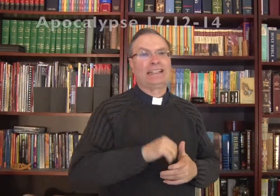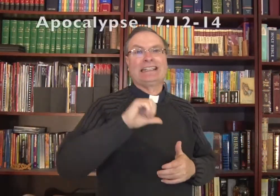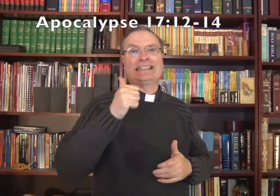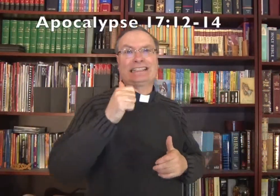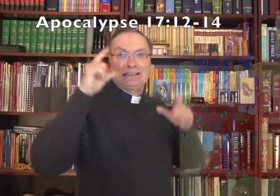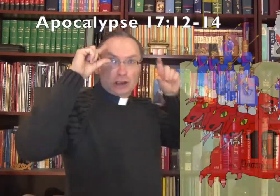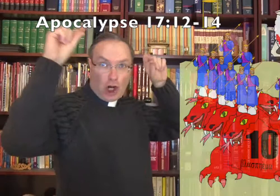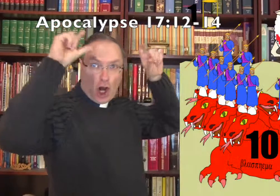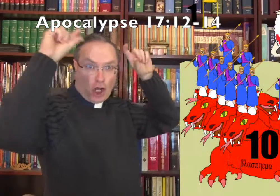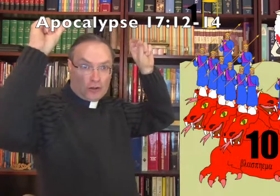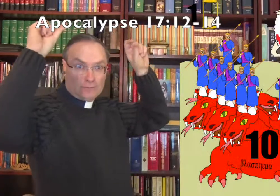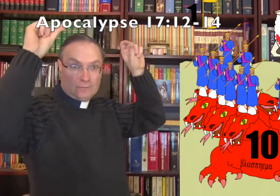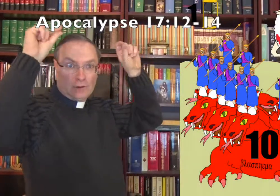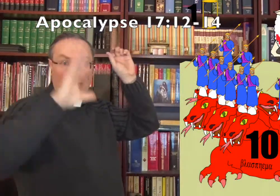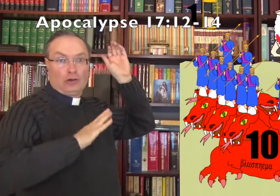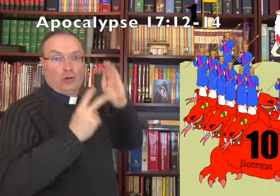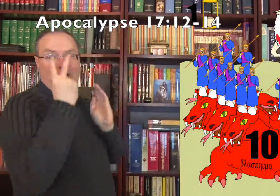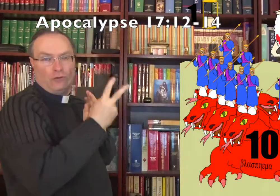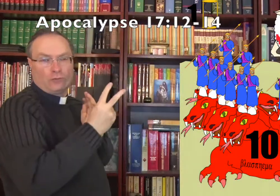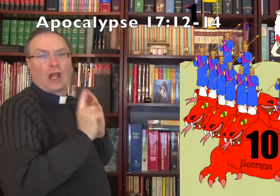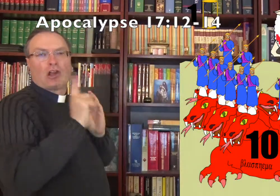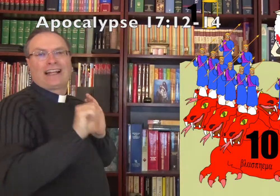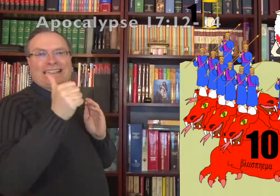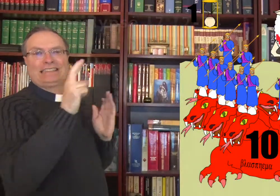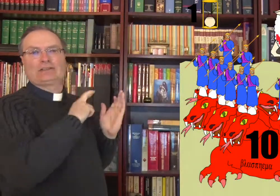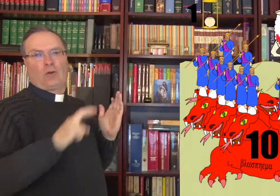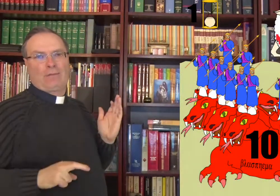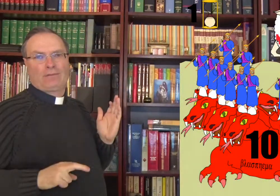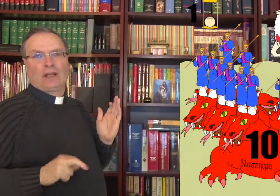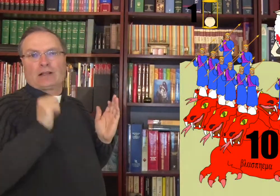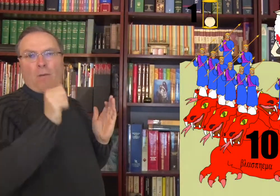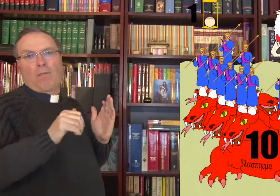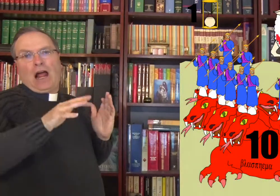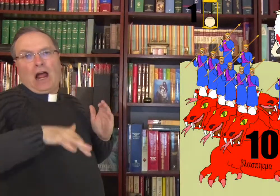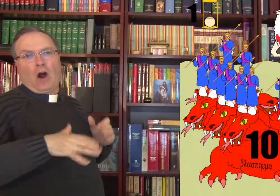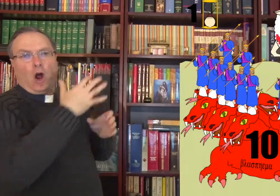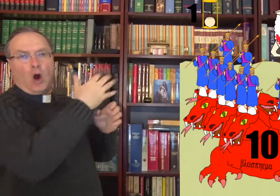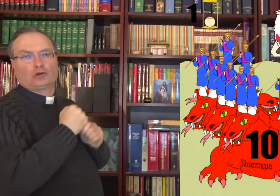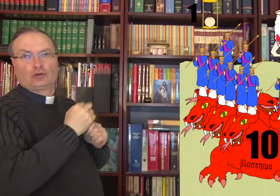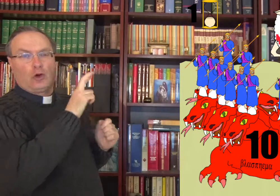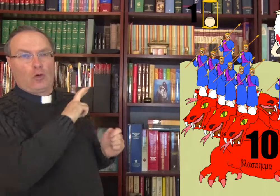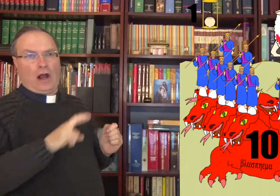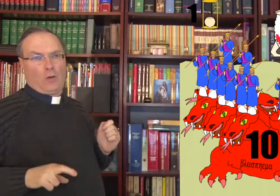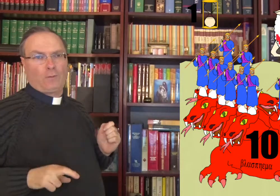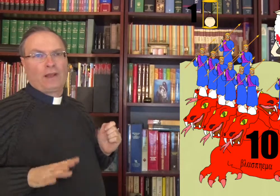«Les dix cornes que tu as vues sont dix rois qui n'ont pas encore reçu de royaume,